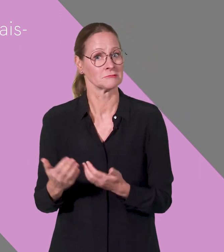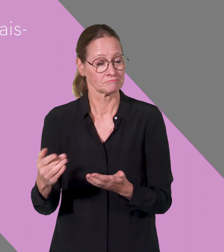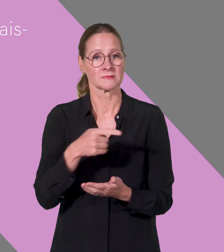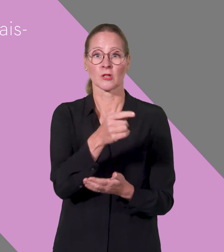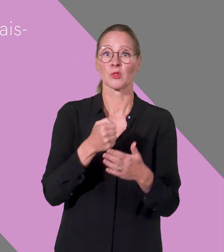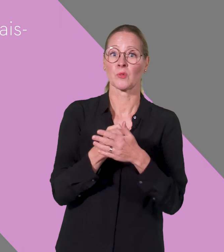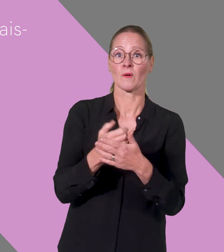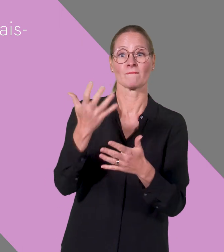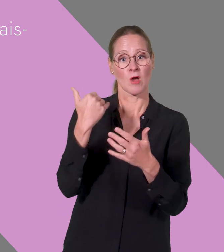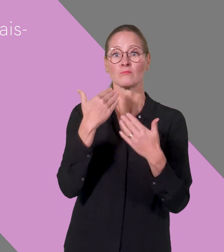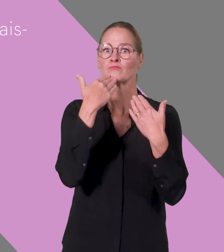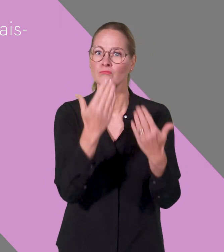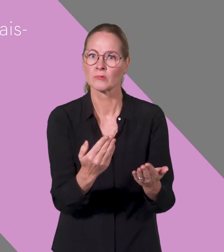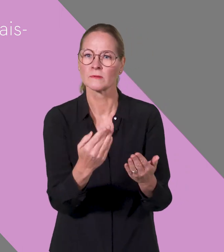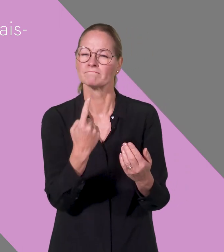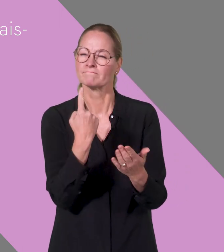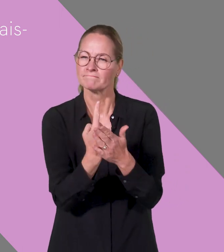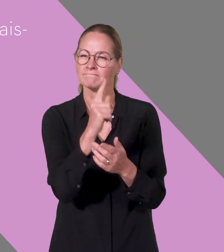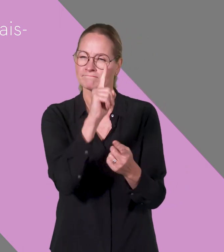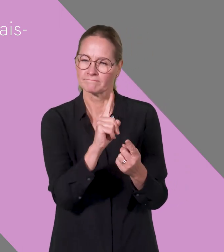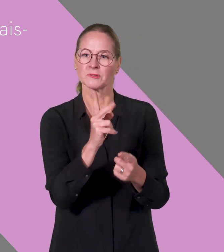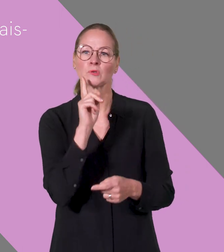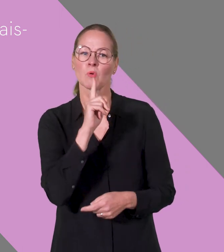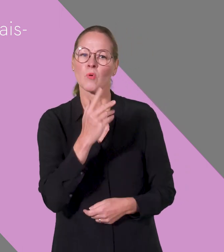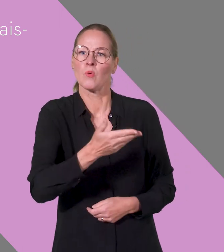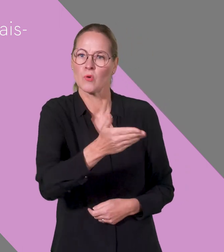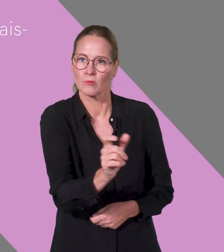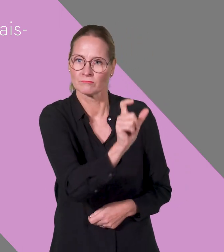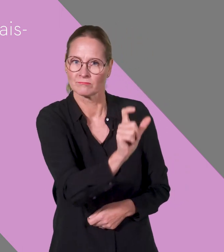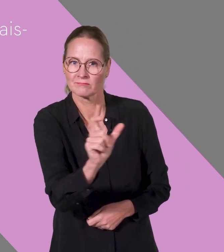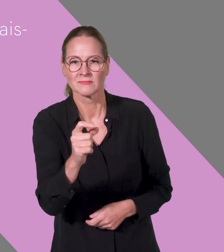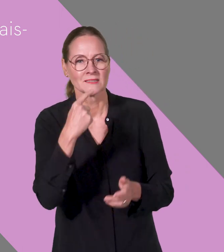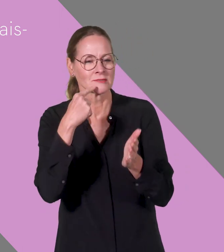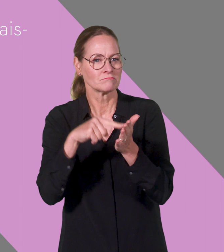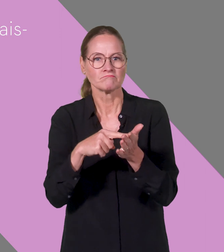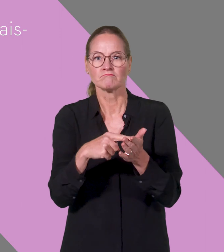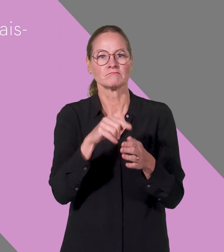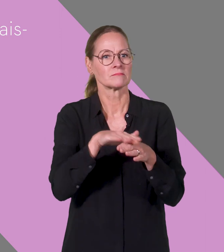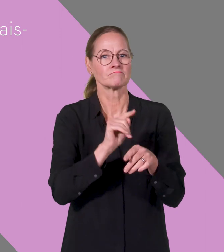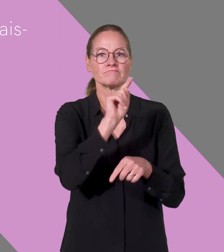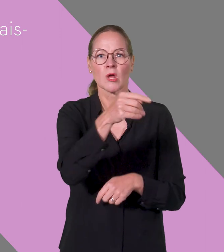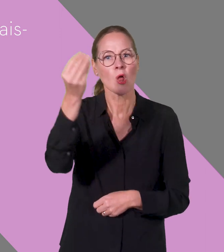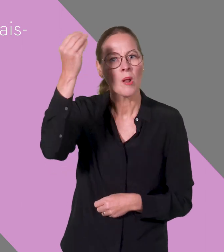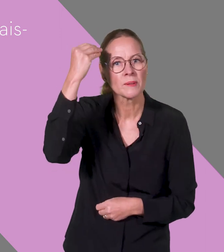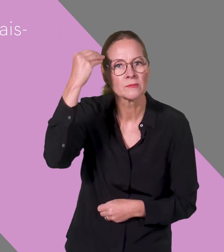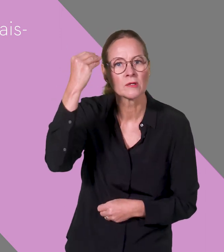Tukea myönnetään ensisijaisesti kuuroille henkilöille muun muassa opintoihin, -